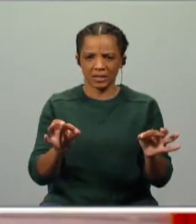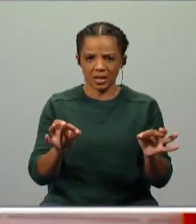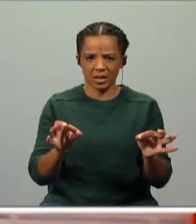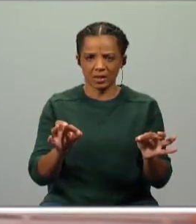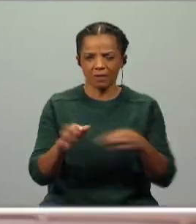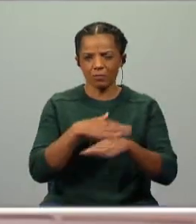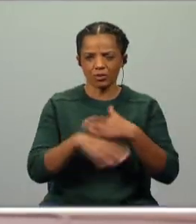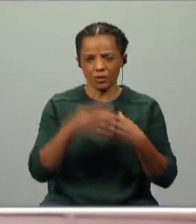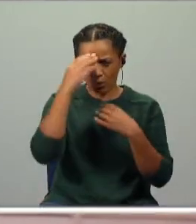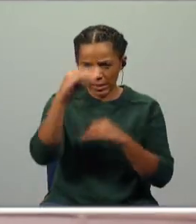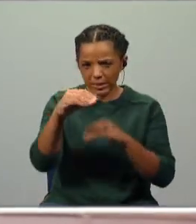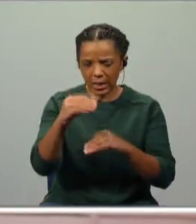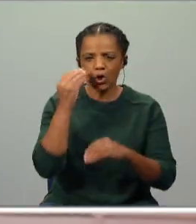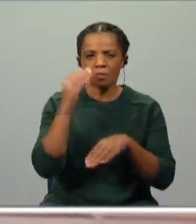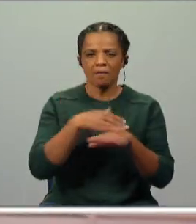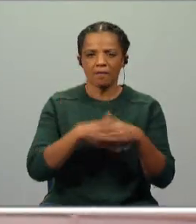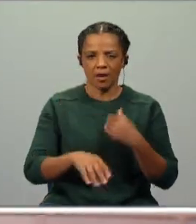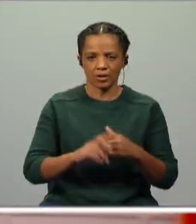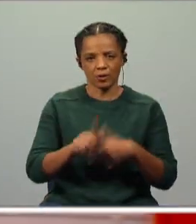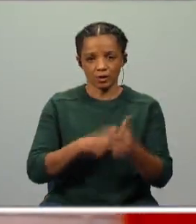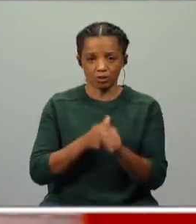Vou vos ensinar para vocês irem seguindo combinado.